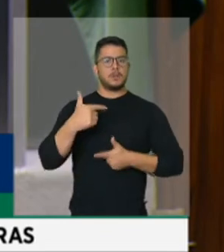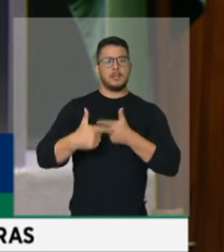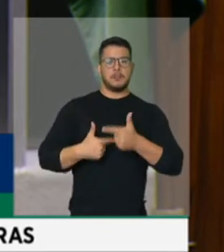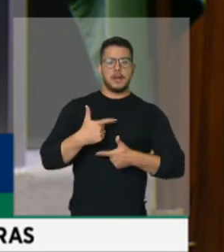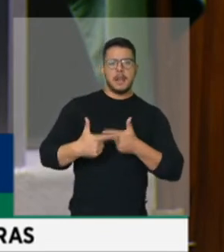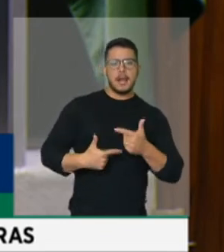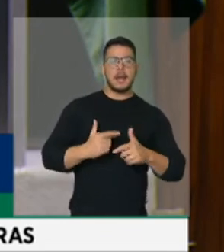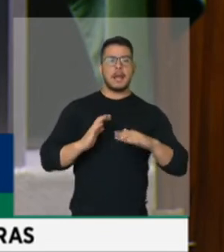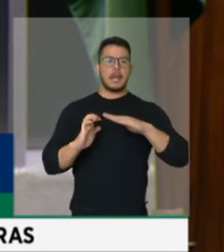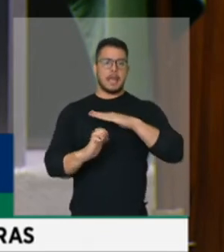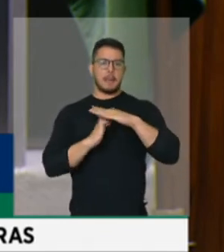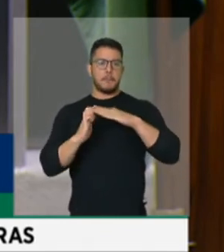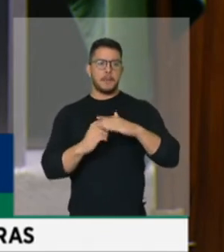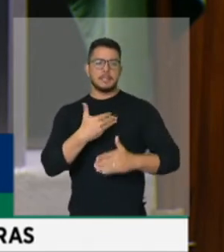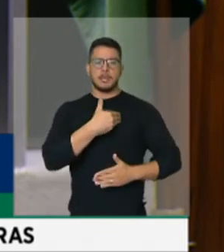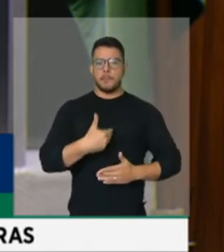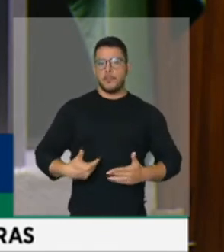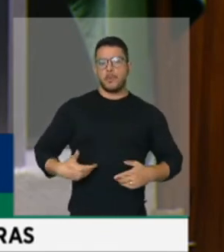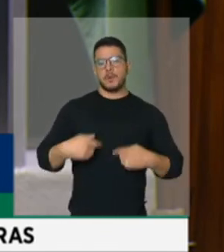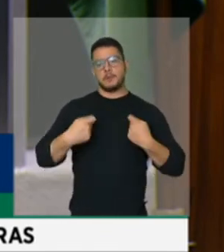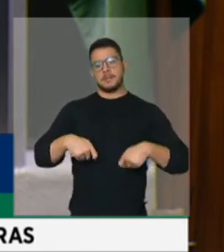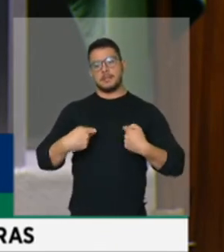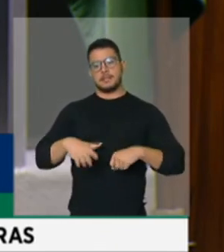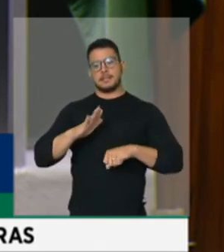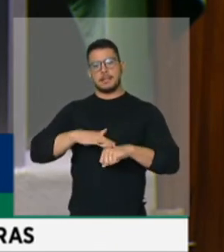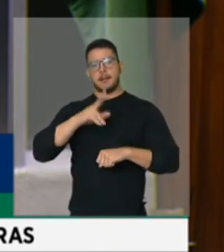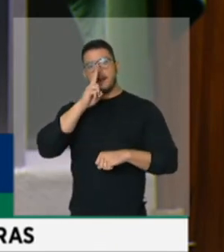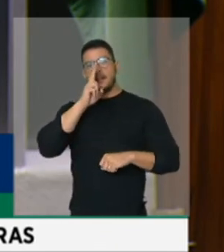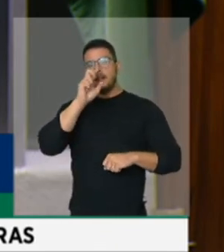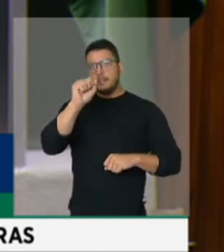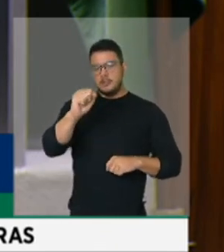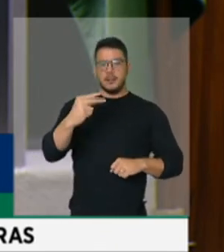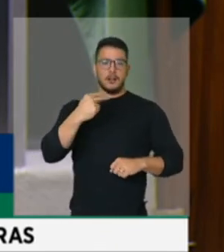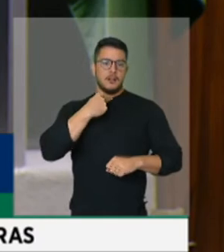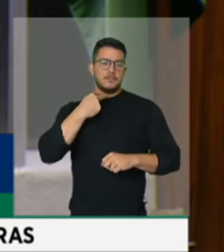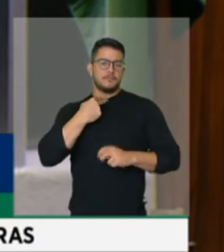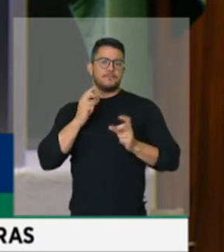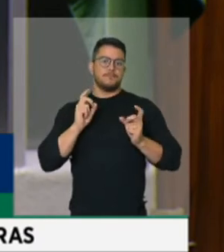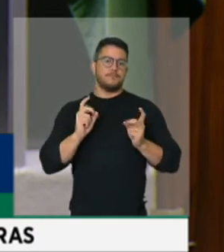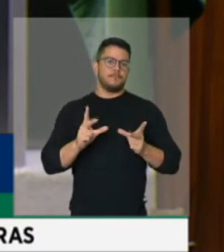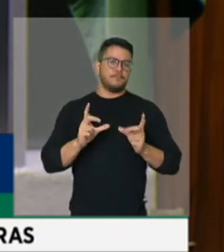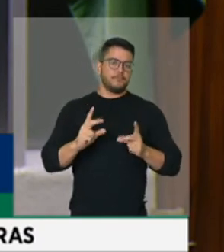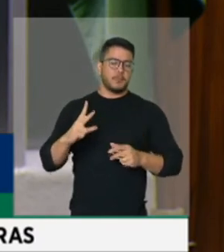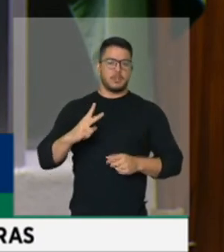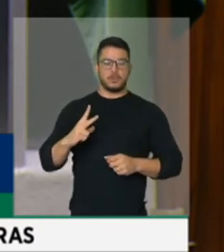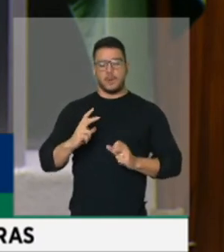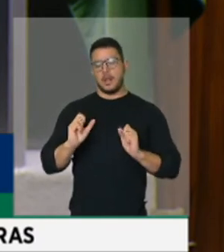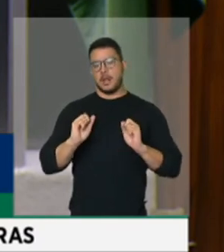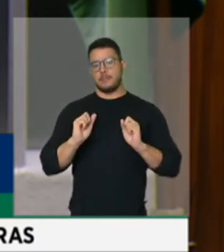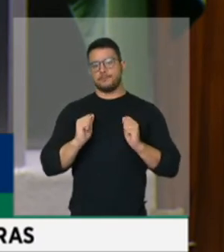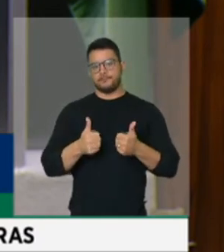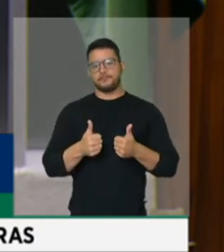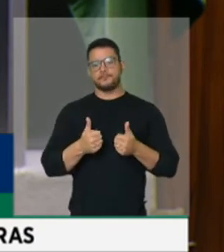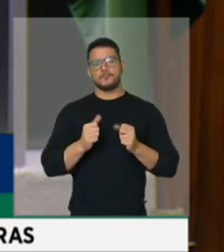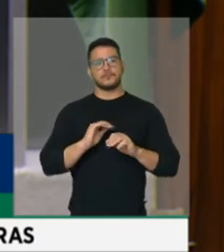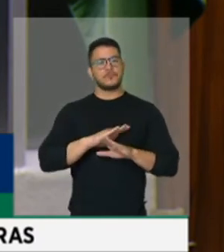PODEM SER PRIVATIZADAS E PEDAGIADAS PORTANTO AÍ E A ESQUERDA PENSA DIFERENTE, A ESQUERDA ENTENDE DE QUE O ESTADO TEM QUE SER MÁXIMO DE